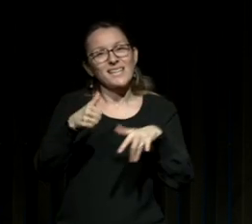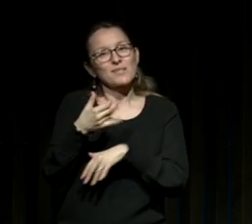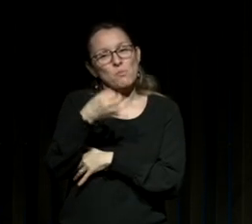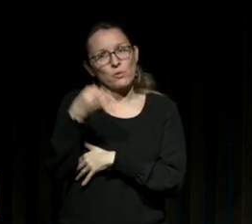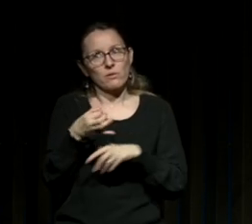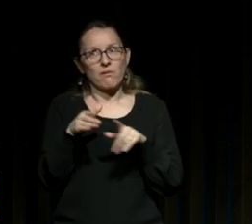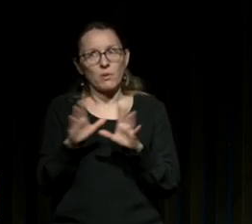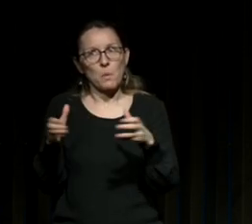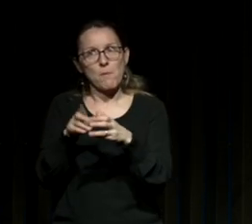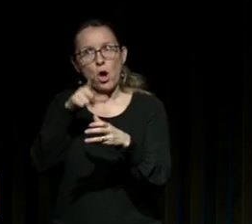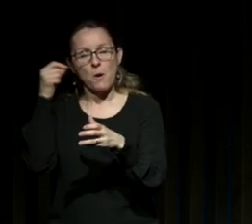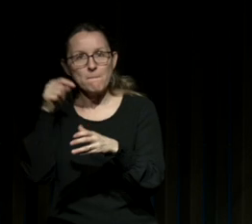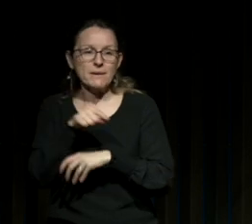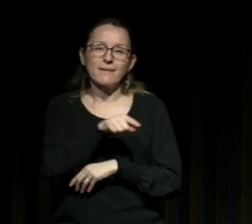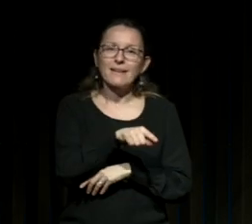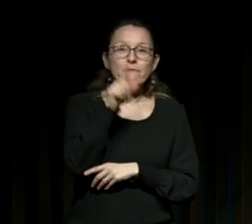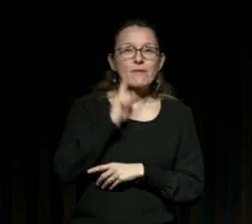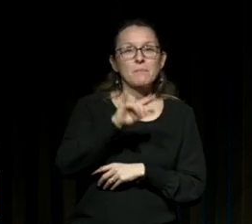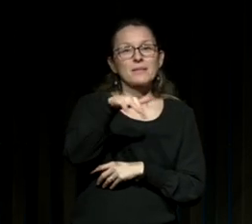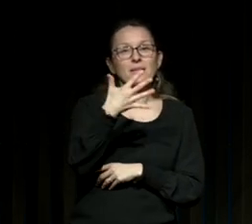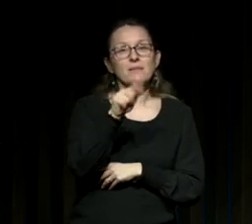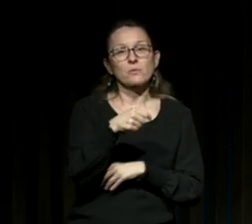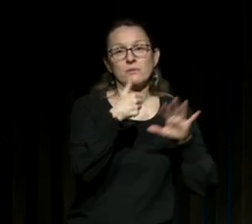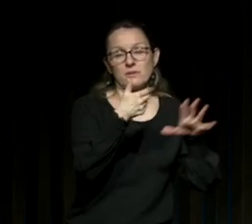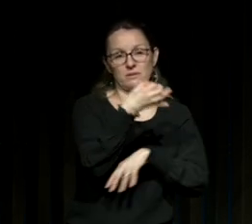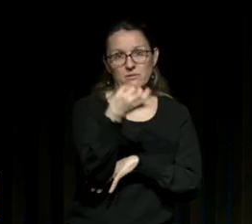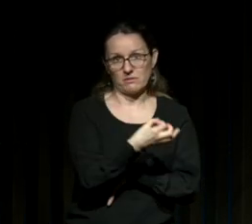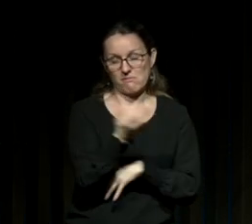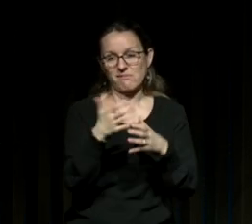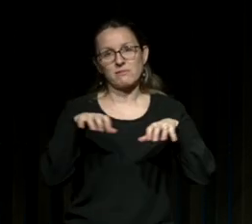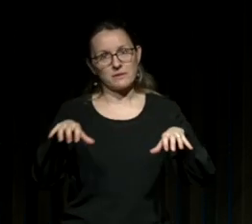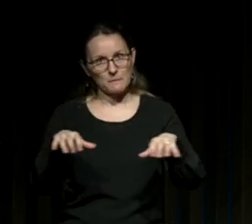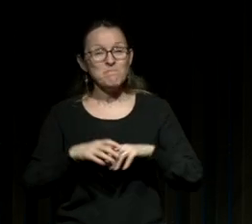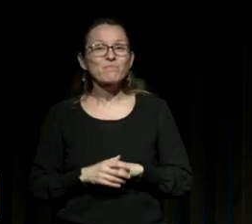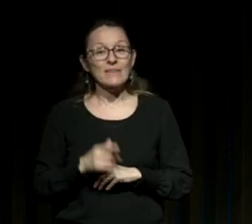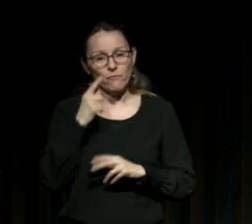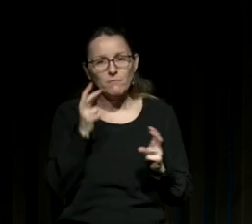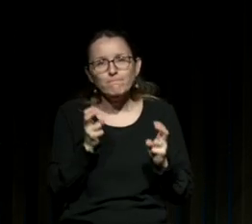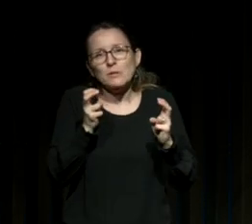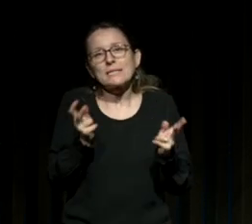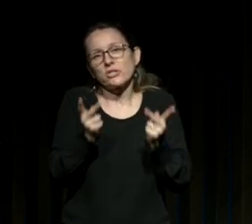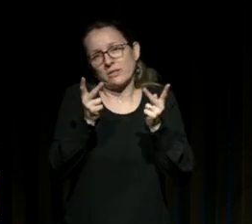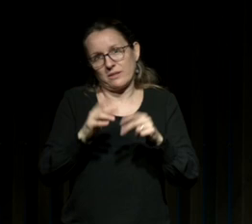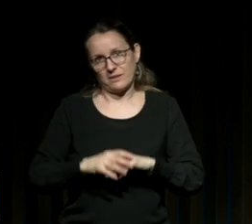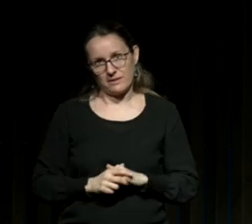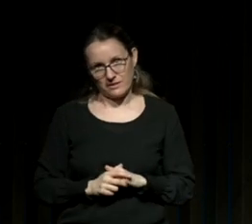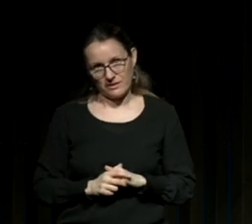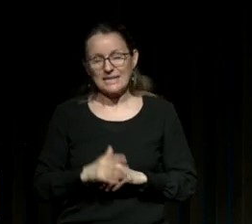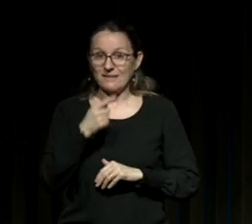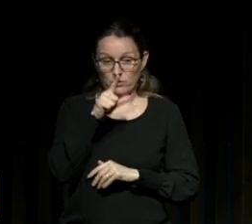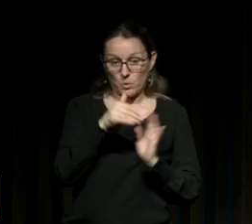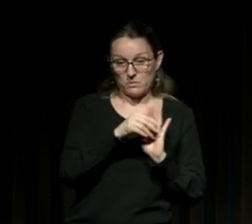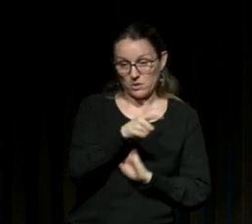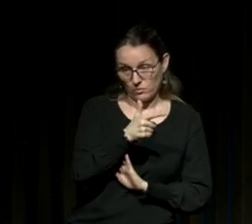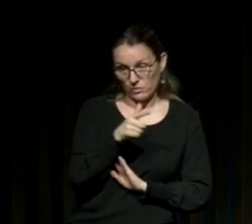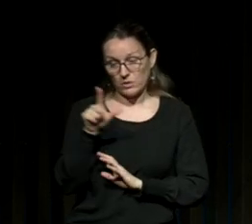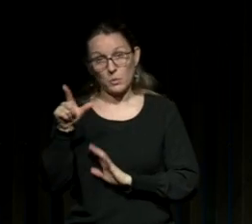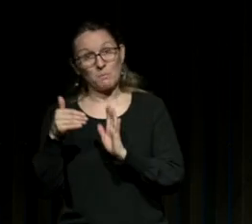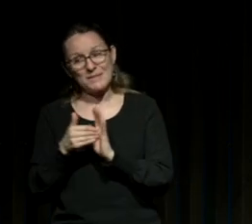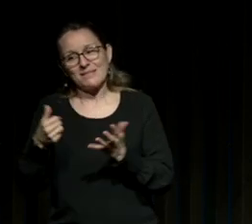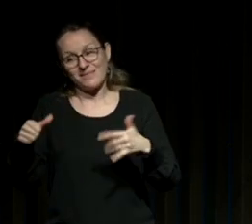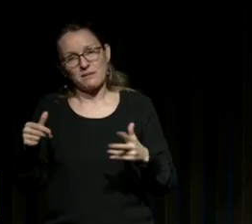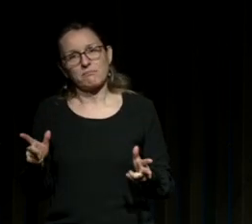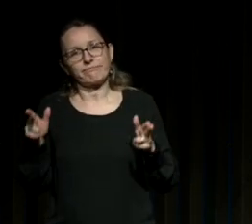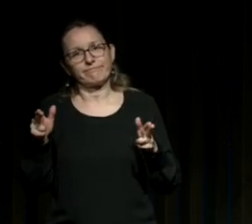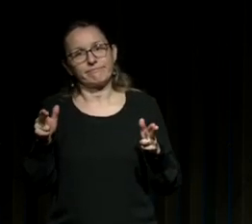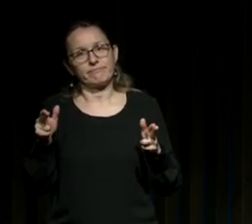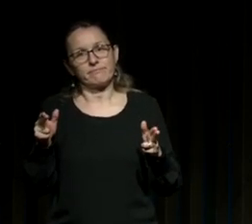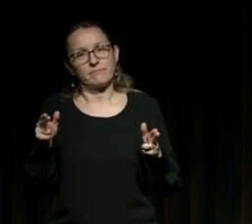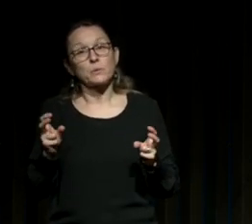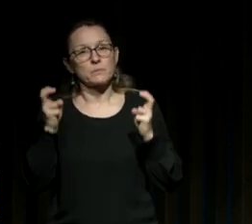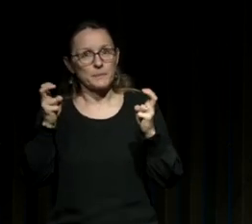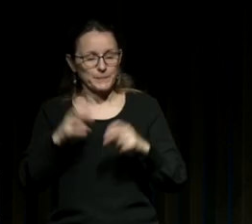15,6 pour cent chez les femmes donc il ya encore eu une petite augmentation entre 2012 et 2016 la